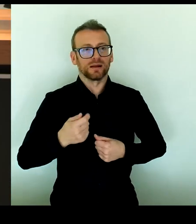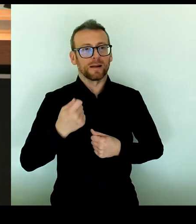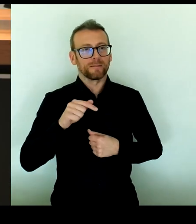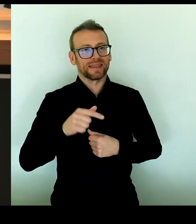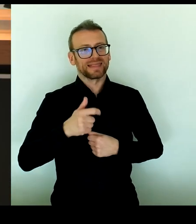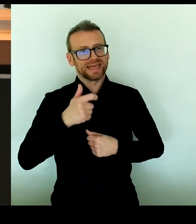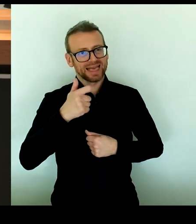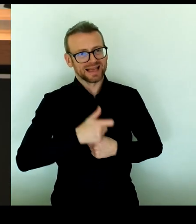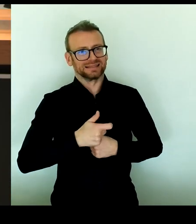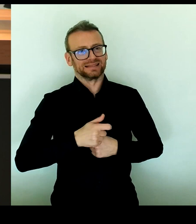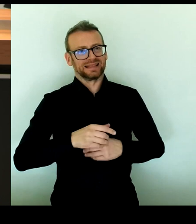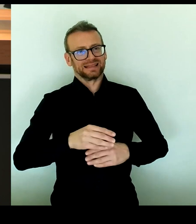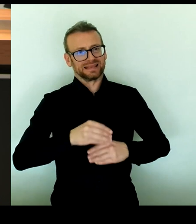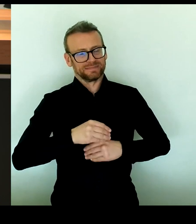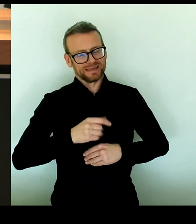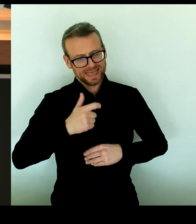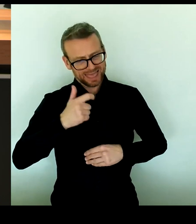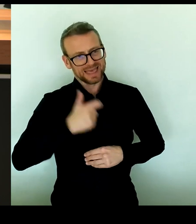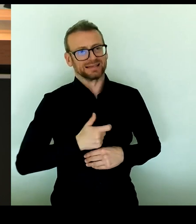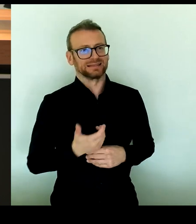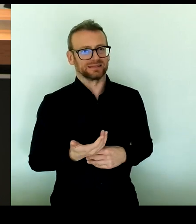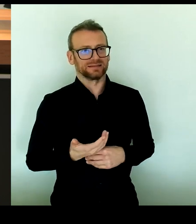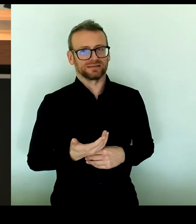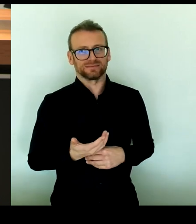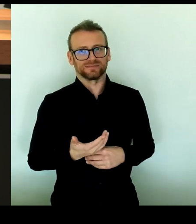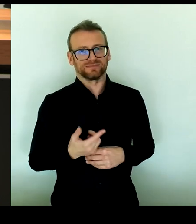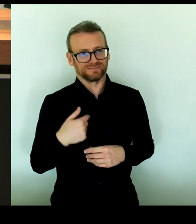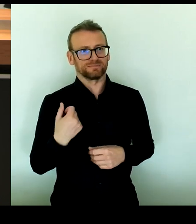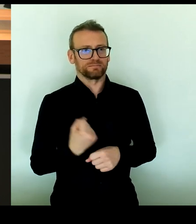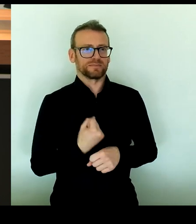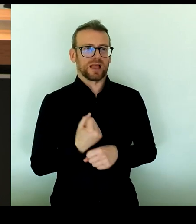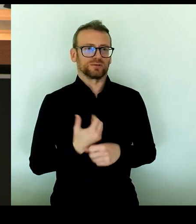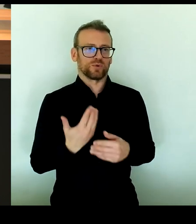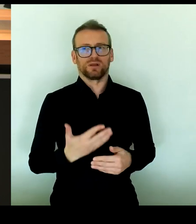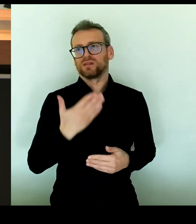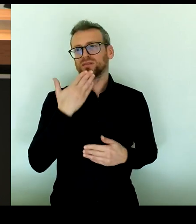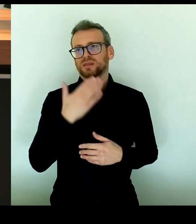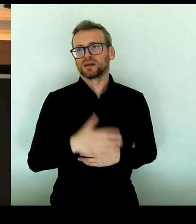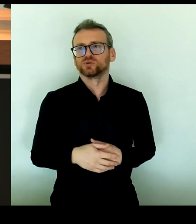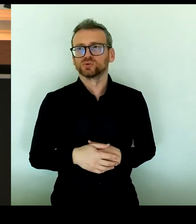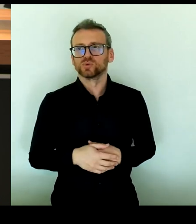viele Freiräume hat auch für Kunst und Kulturschaffende gerade auch nach dem die Mauer gefallen war, was dort